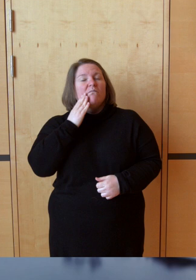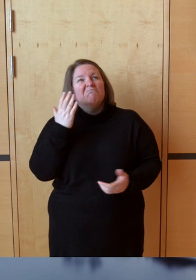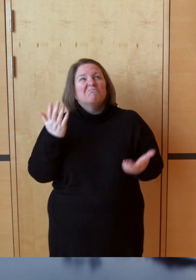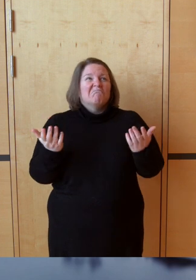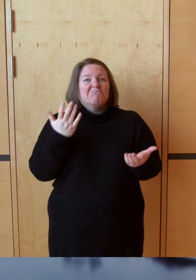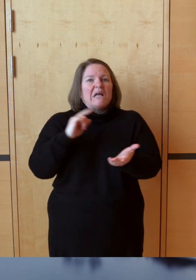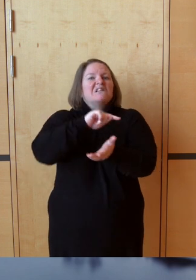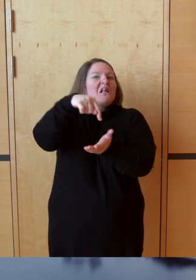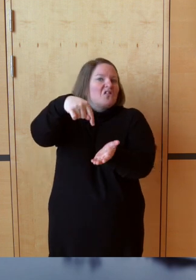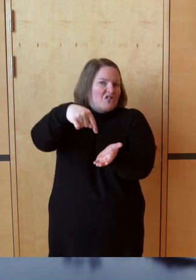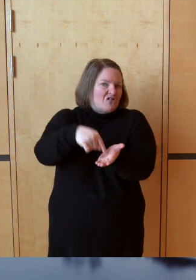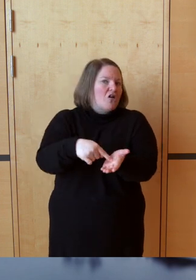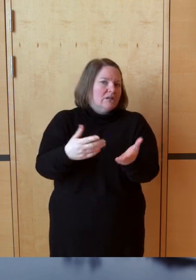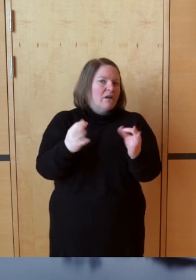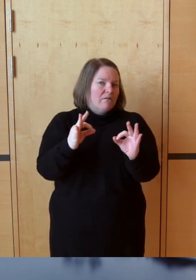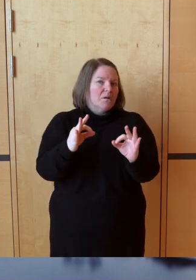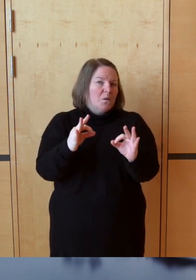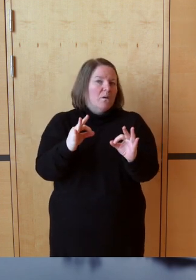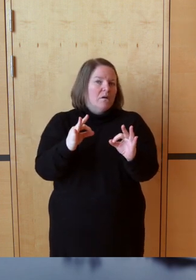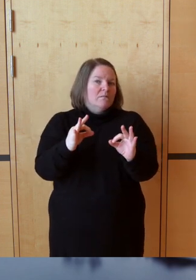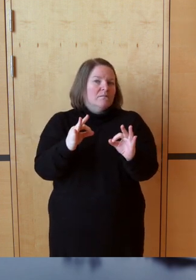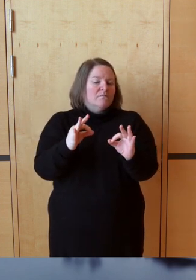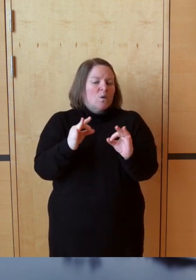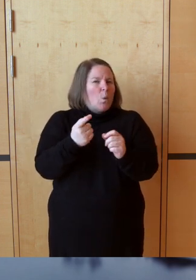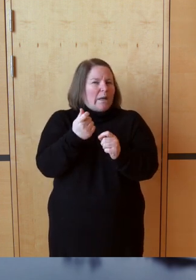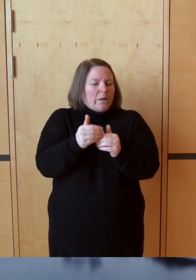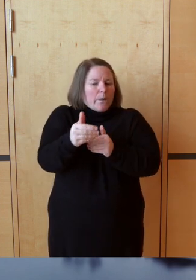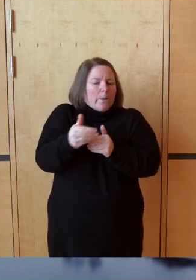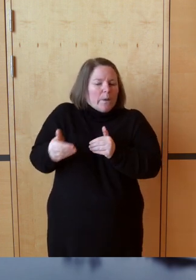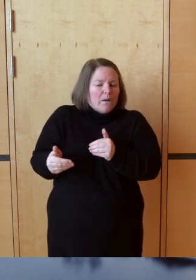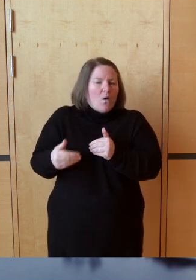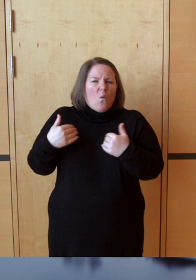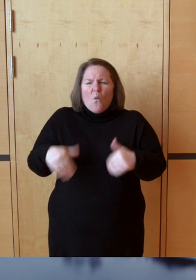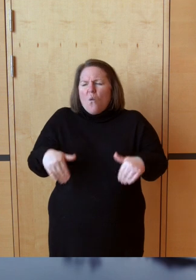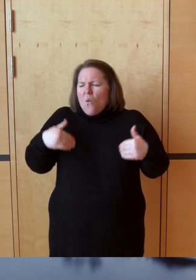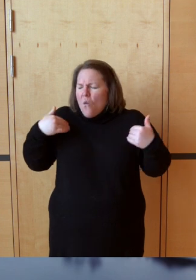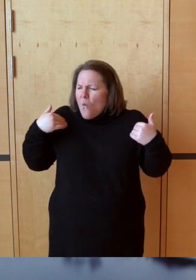Central i Skellefteå och kanske även utanför har det varit otroligt störande med